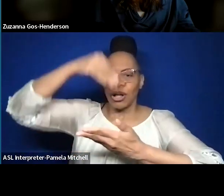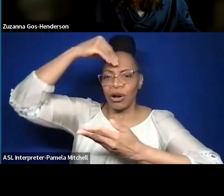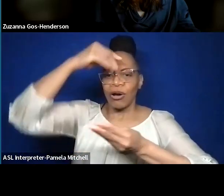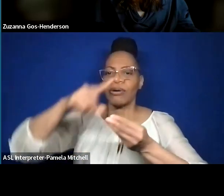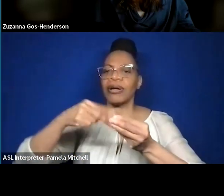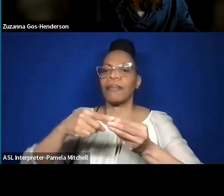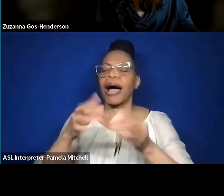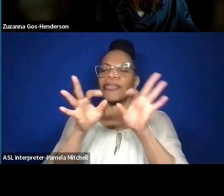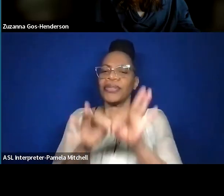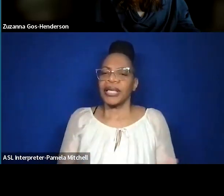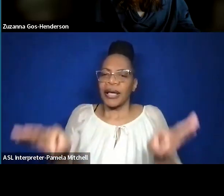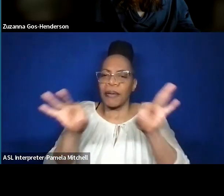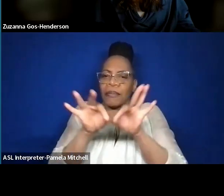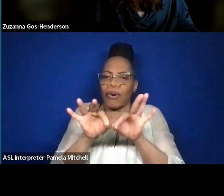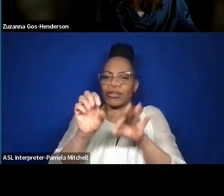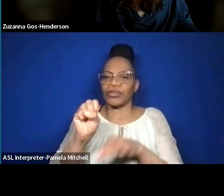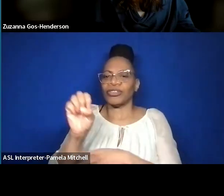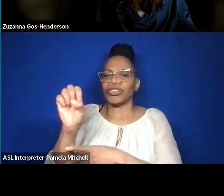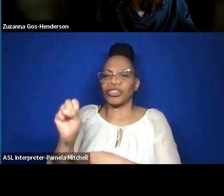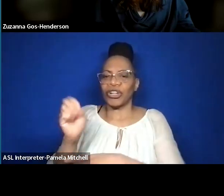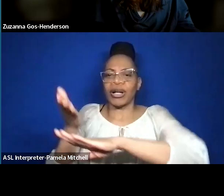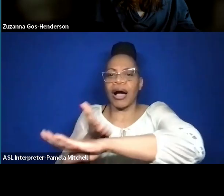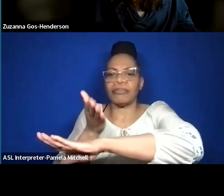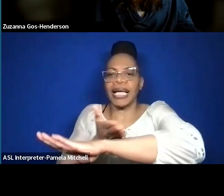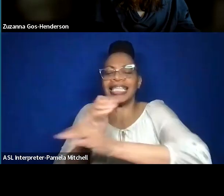y cómo puedes mantenerte actualizado y ponerte en contacto